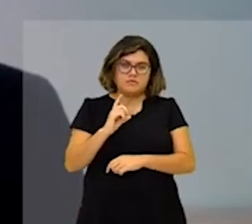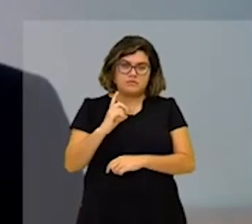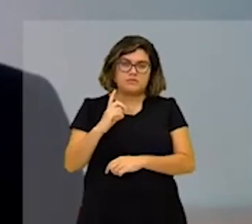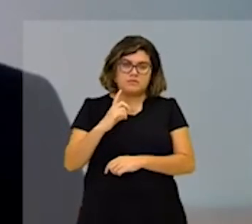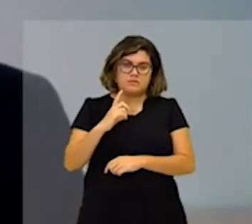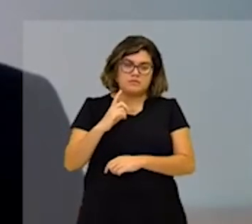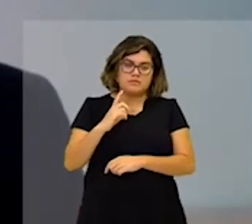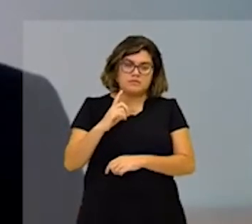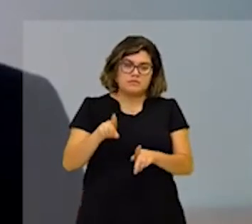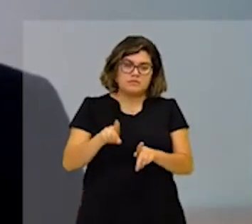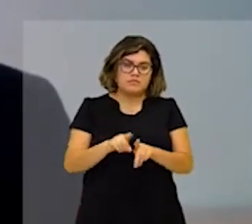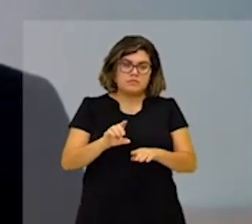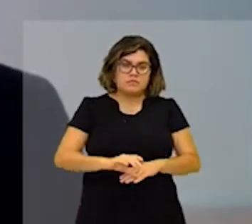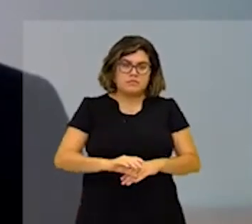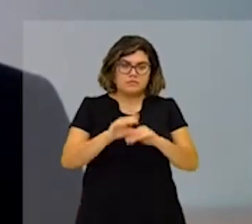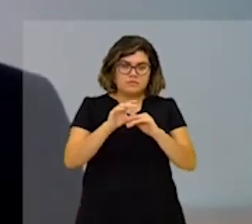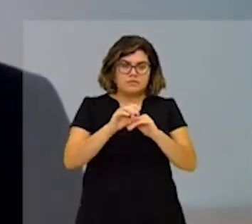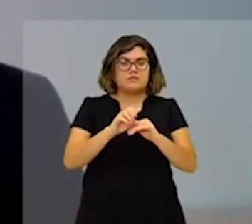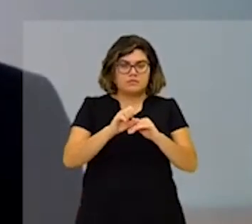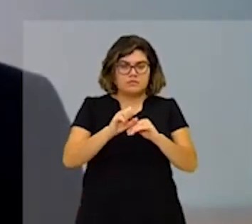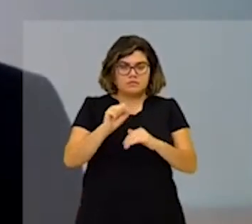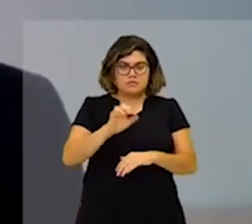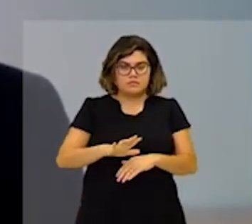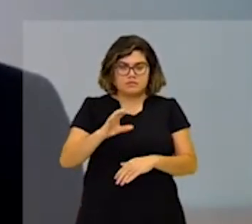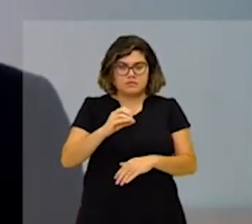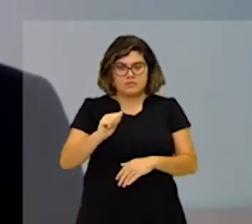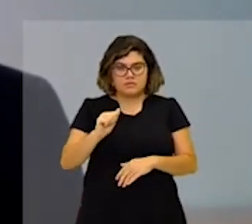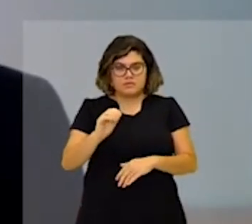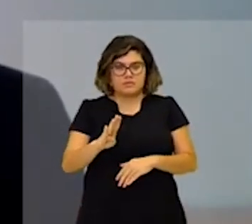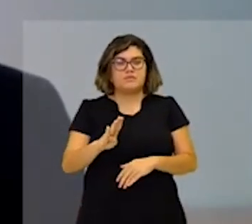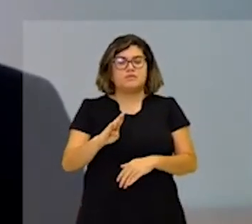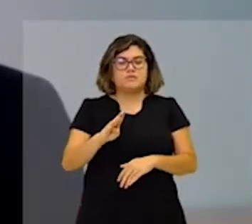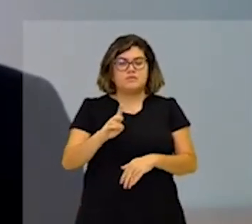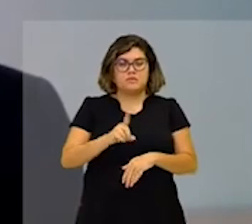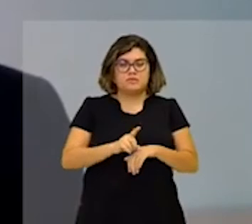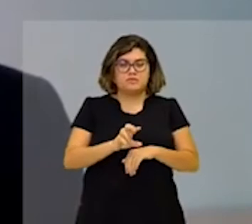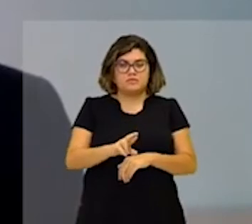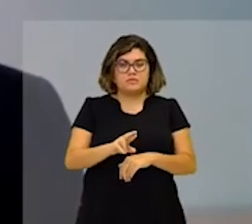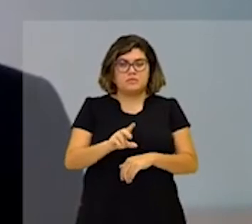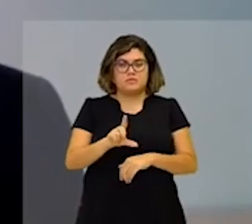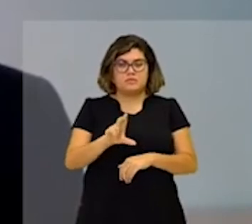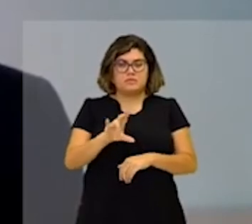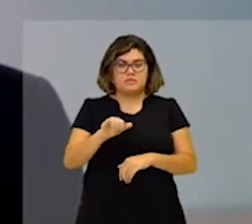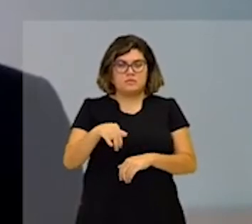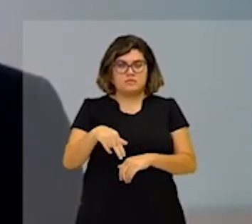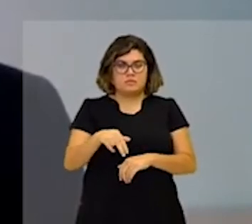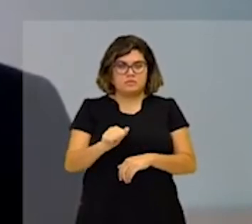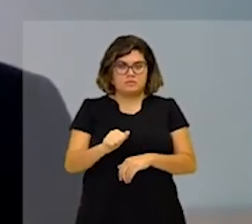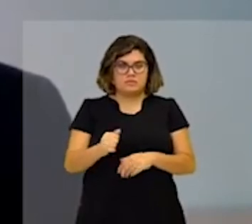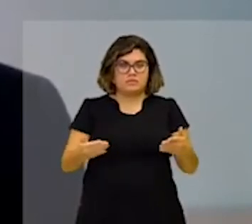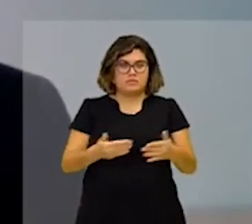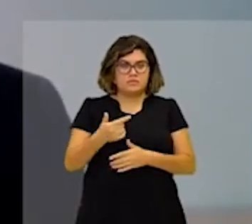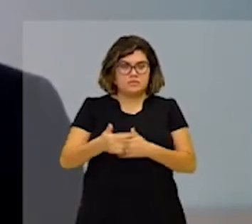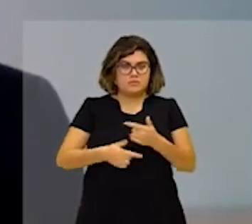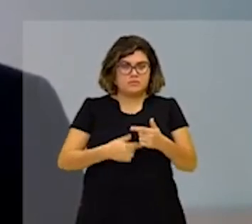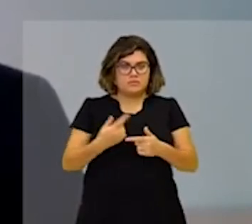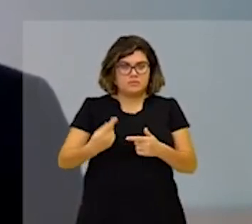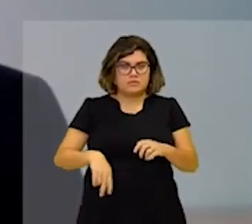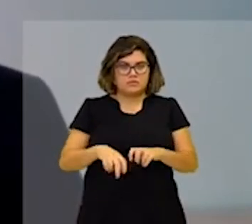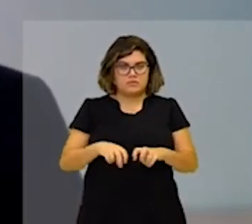Federal titular da OAB Doutora Luciana Nepomuceno atua na curadoria desta mesa pela Associação